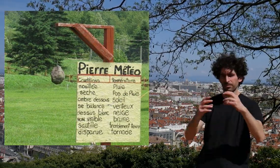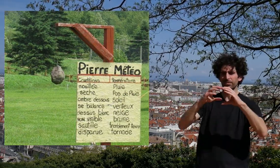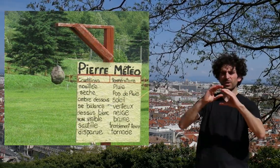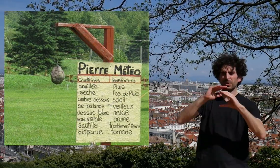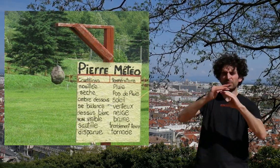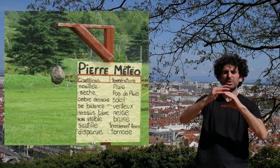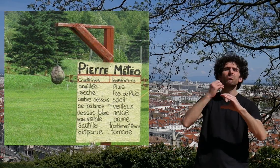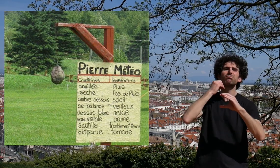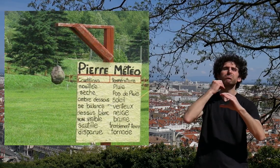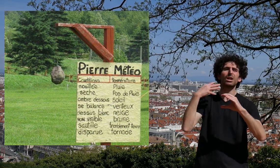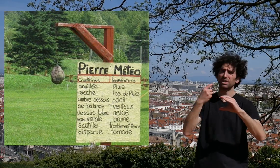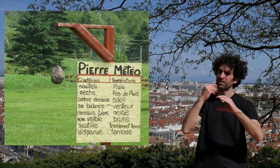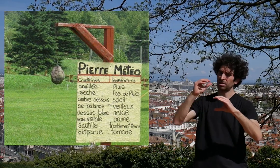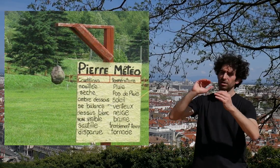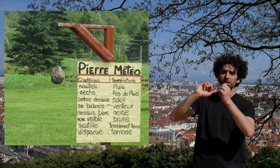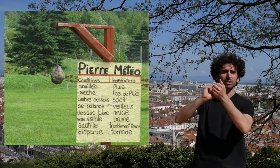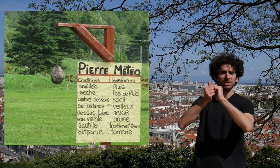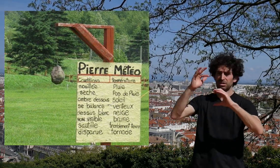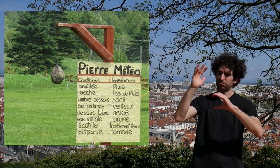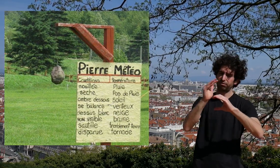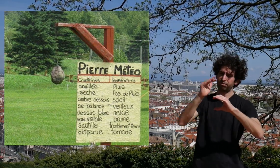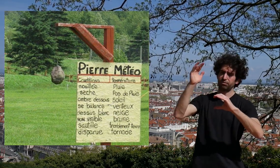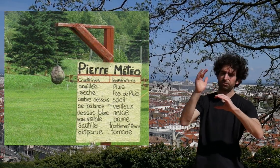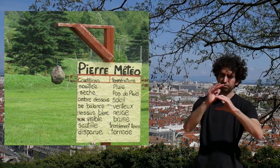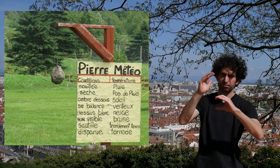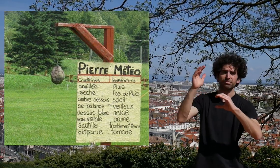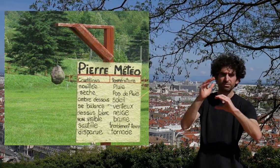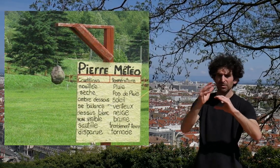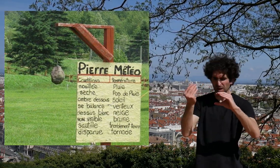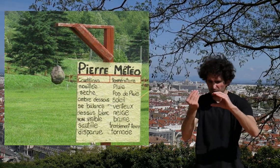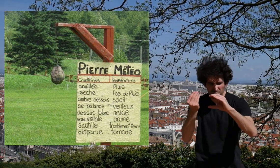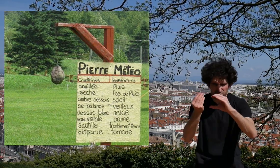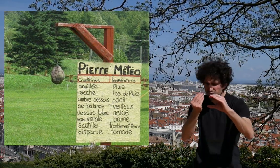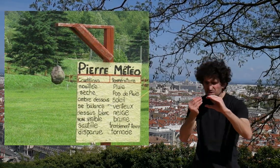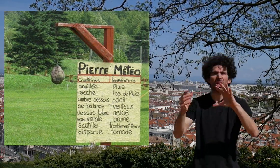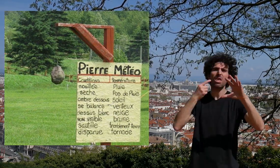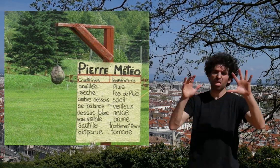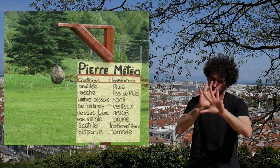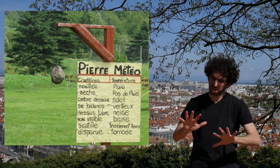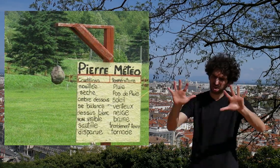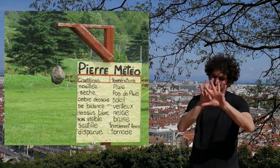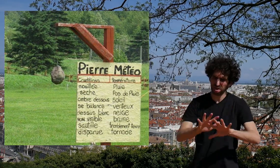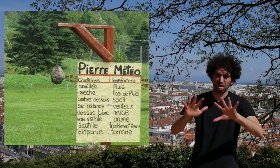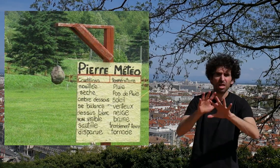Du banc au-dessus, il neige. Où est la pierre ? Il ya de la brume.